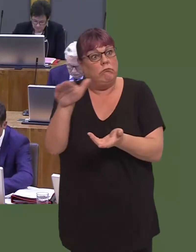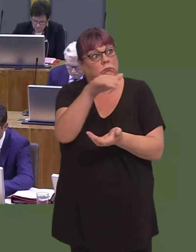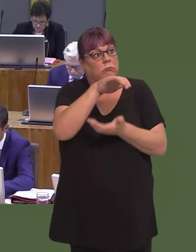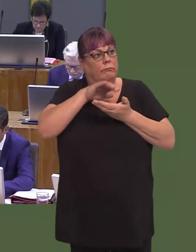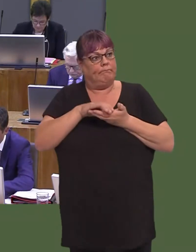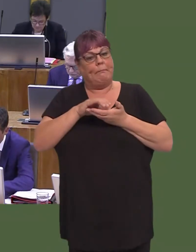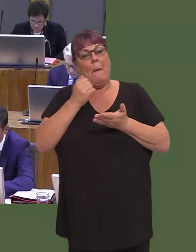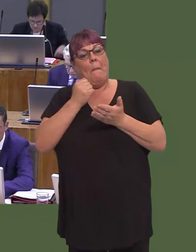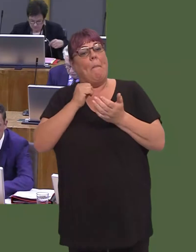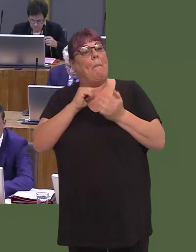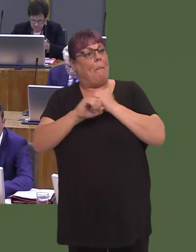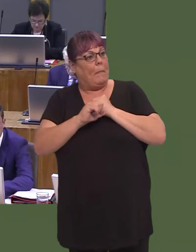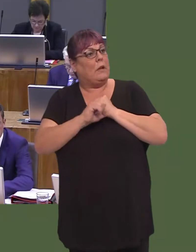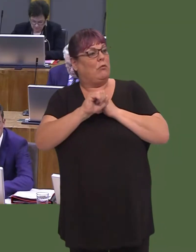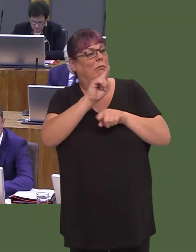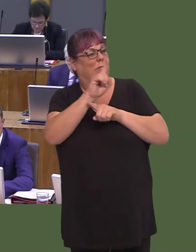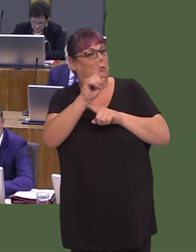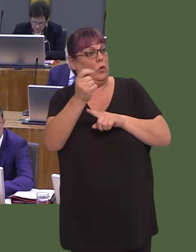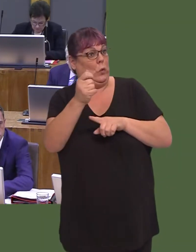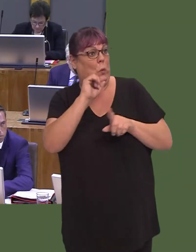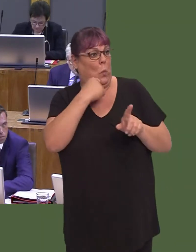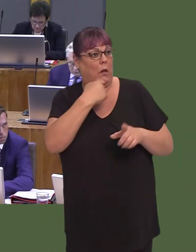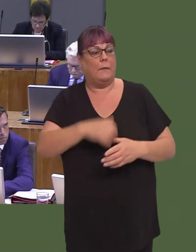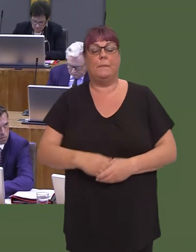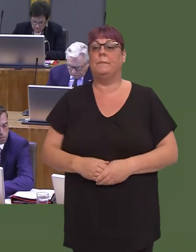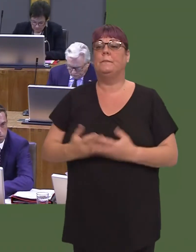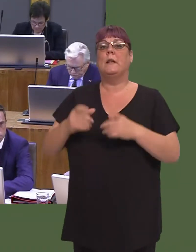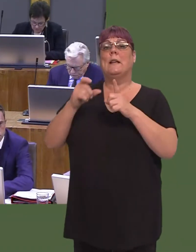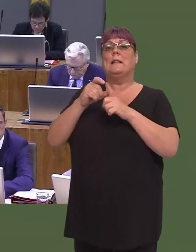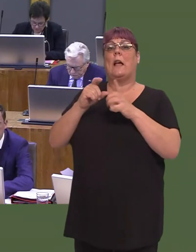polisi yn iawn, ond mae yna wahaniaeth rhwng tai cymdeithasol a thai fforddiadwy, oherwydd